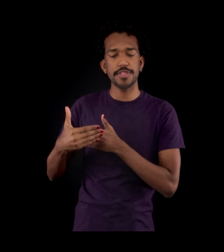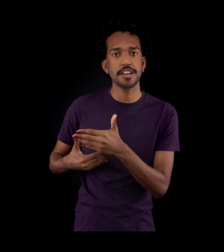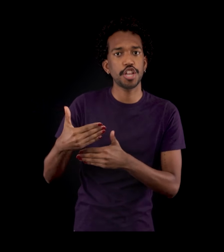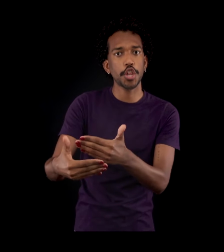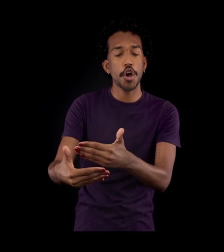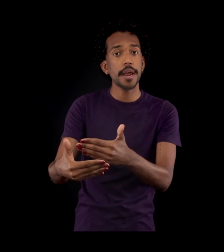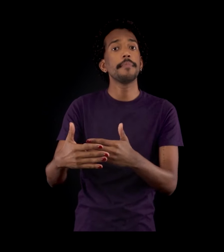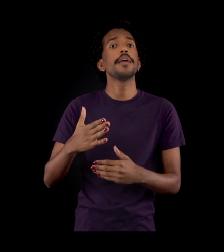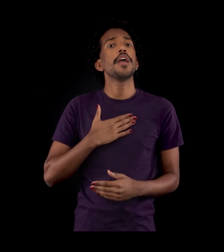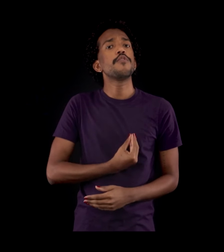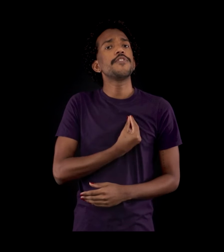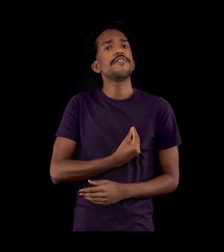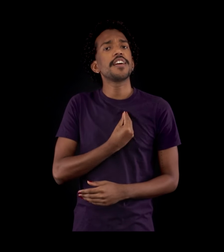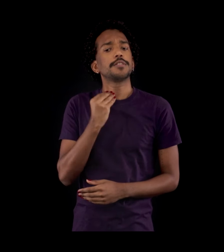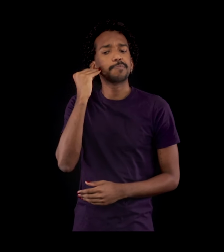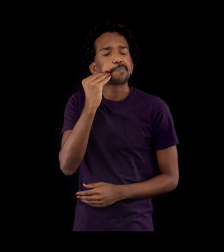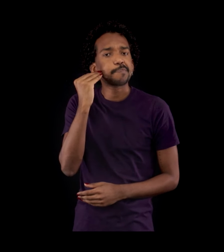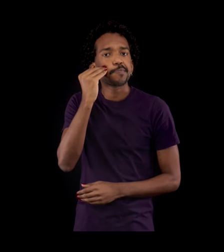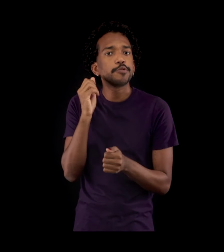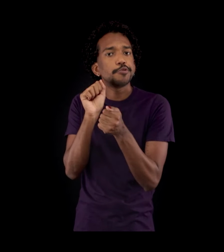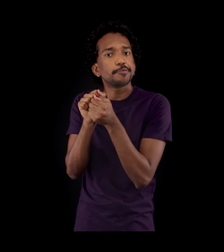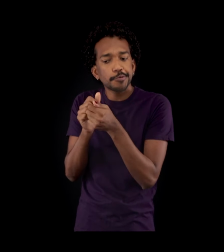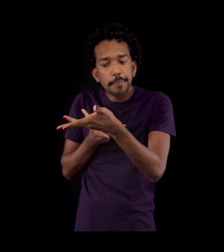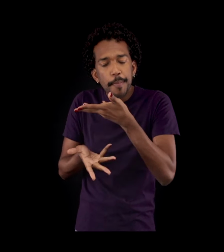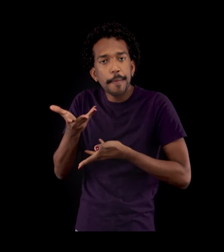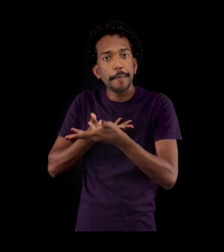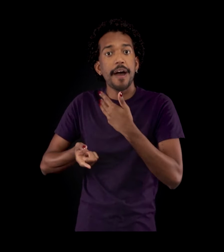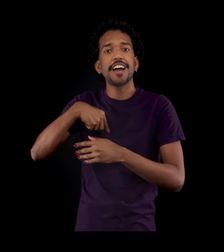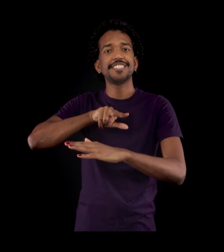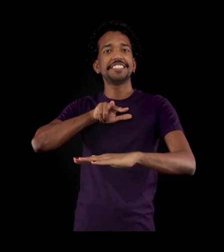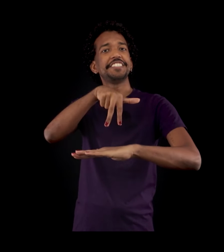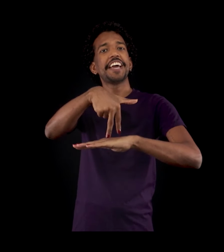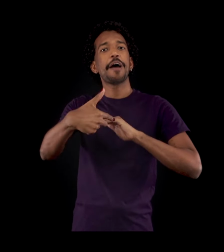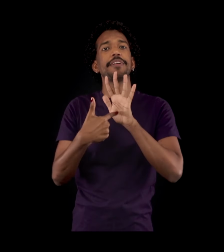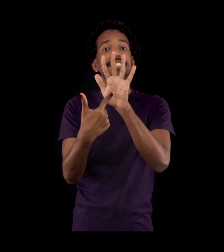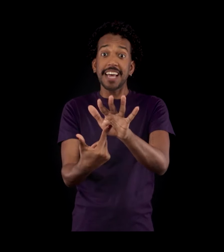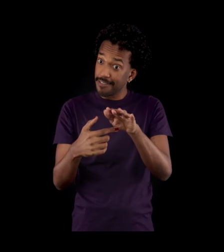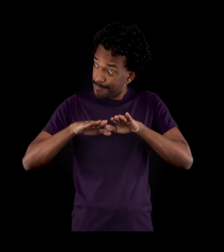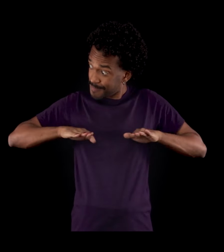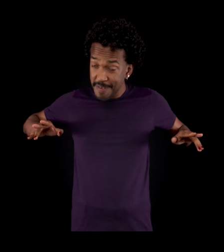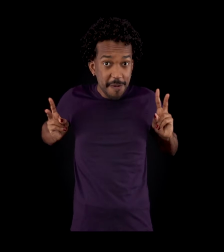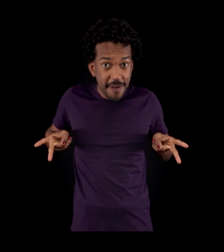a vivência toda que tive quando nós nos apresentávamos era aqui também, neste palco.